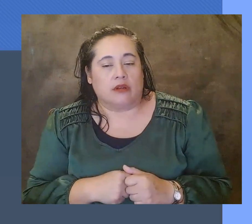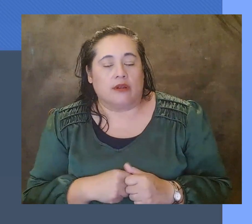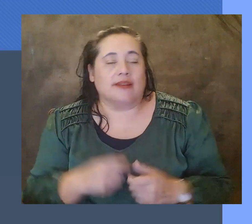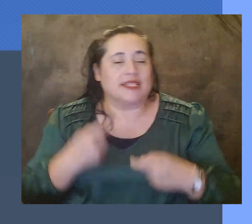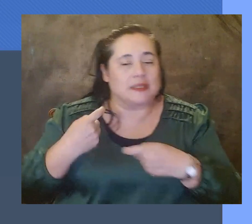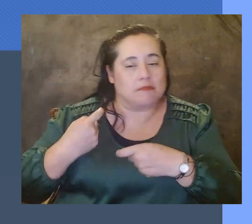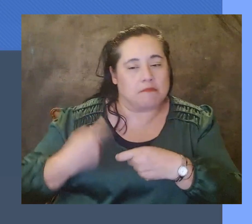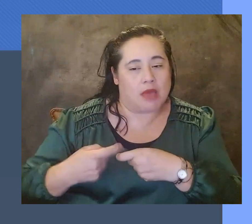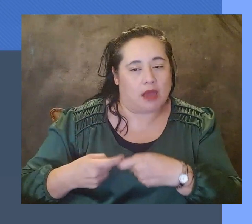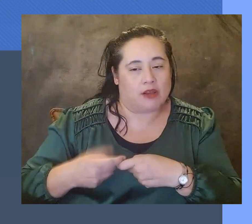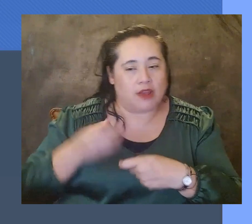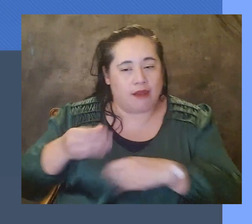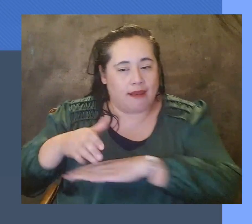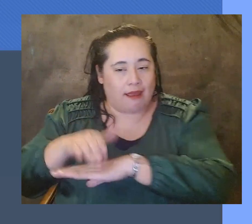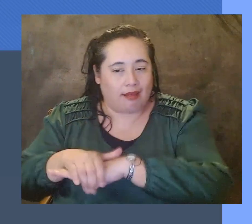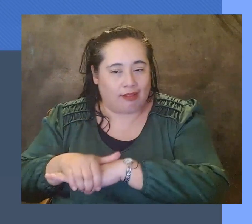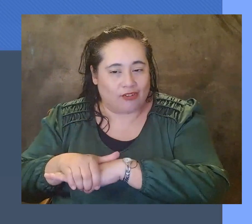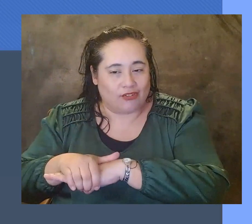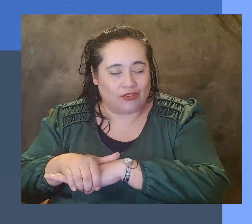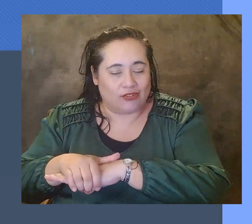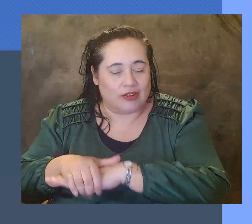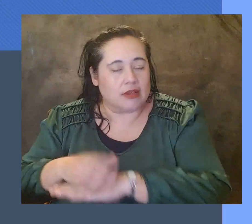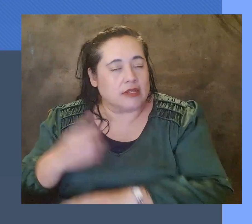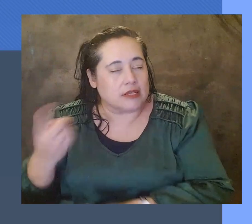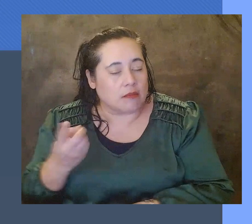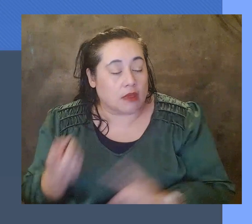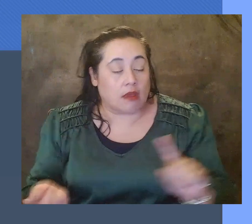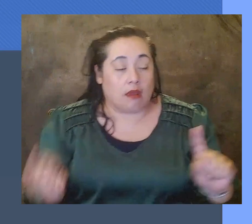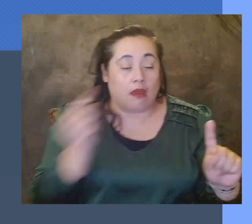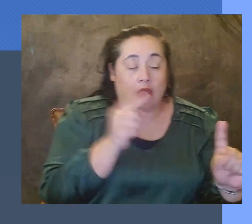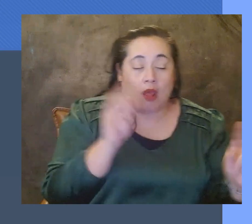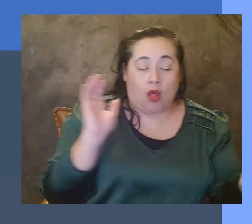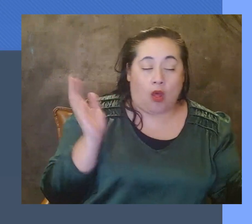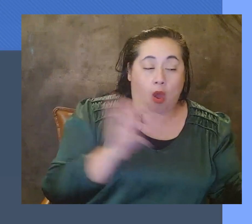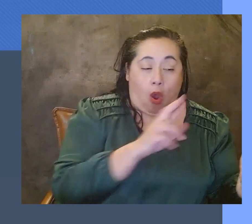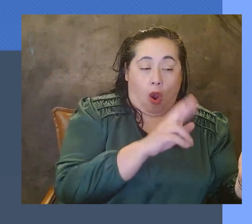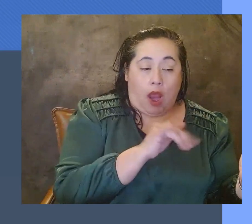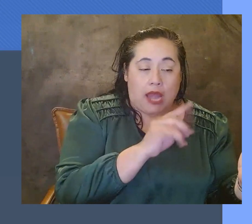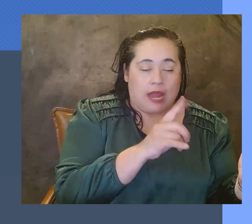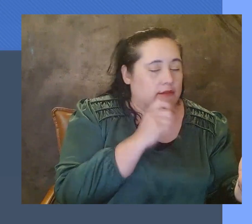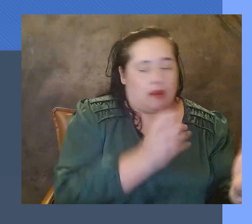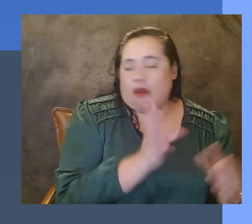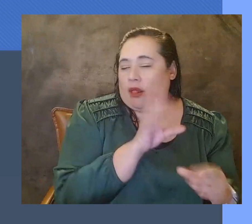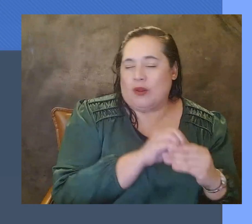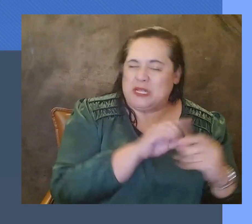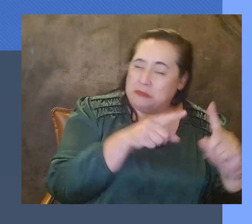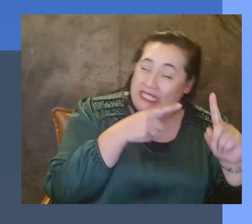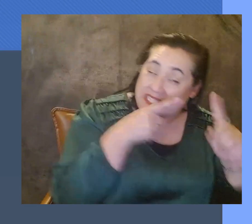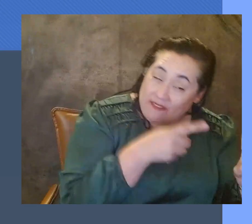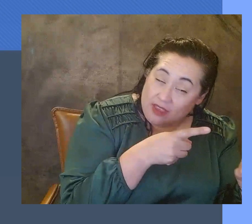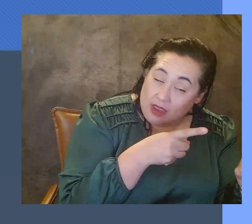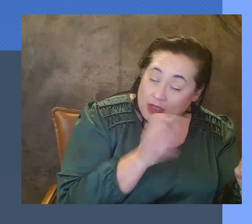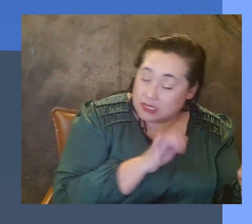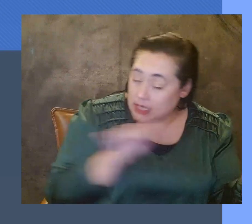el español y el inglés, es algo que RID no incluye ... específicamente.